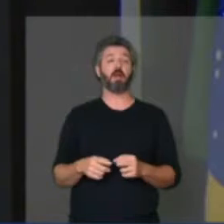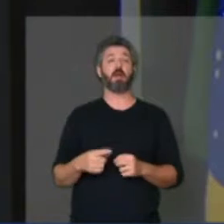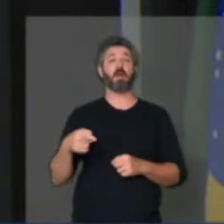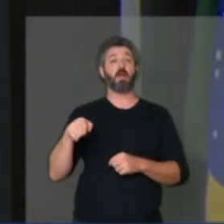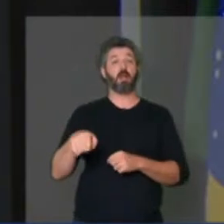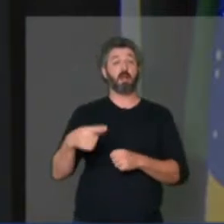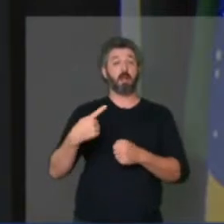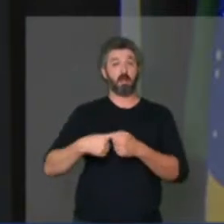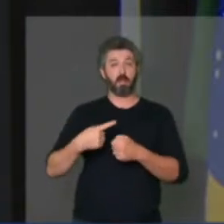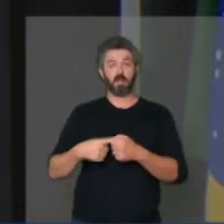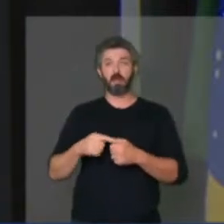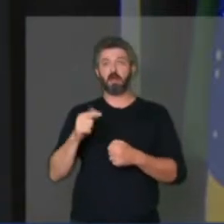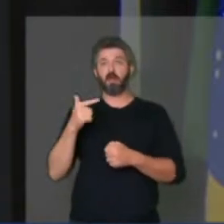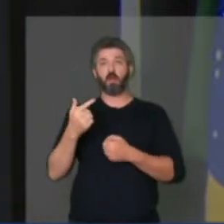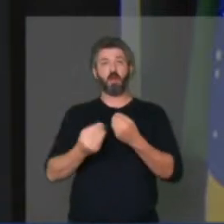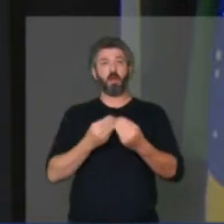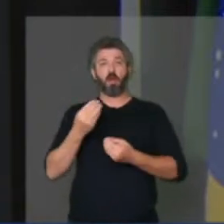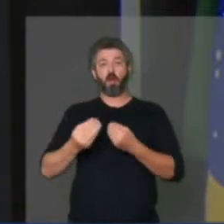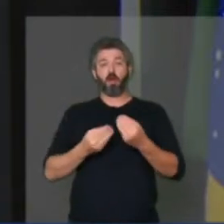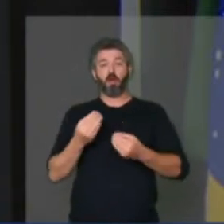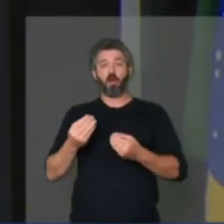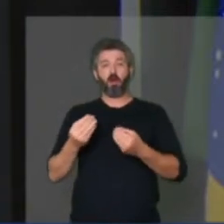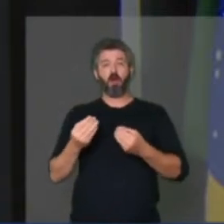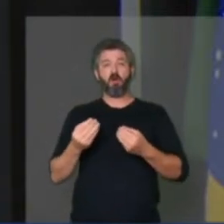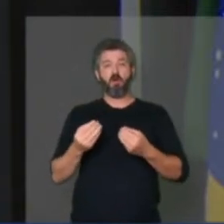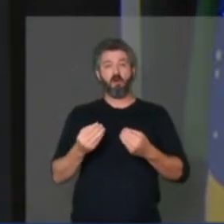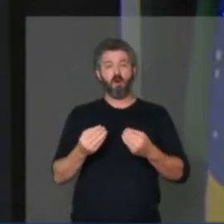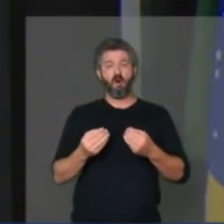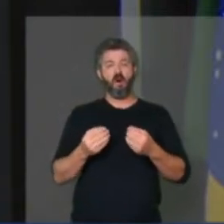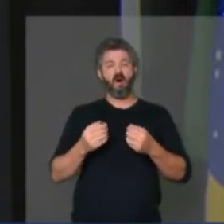AS CONDIÇÕES DE HONRAR... COM ESSES COMPROMISSOS QUE SE AVOLUMAM A CADA ANO, A CADA